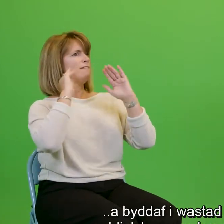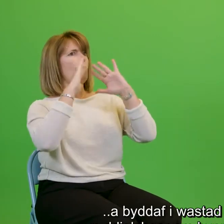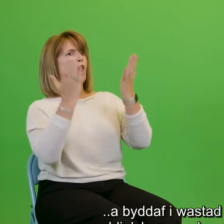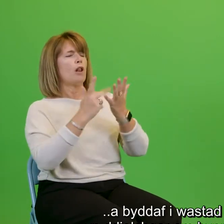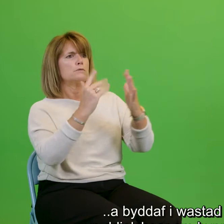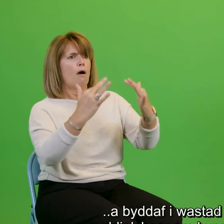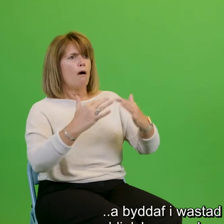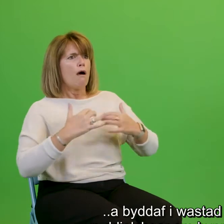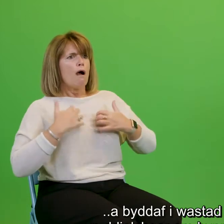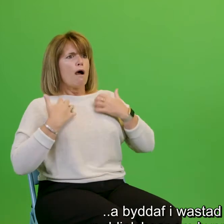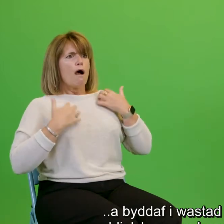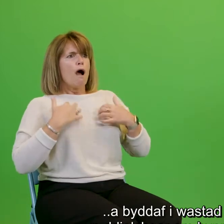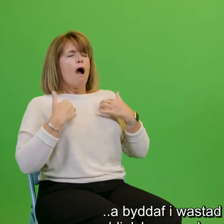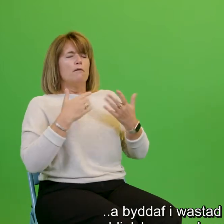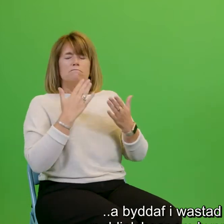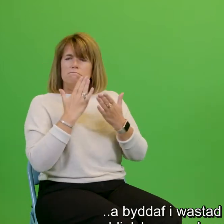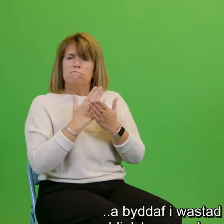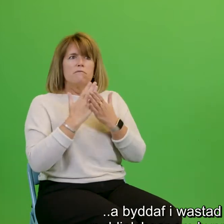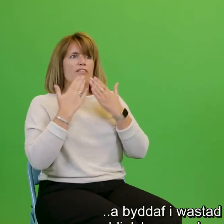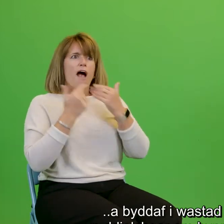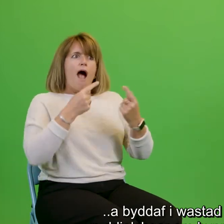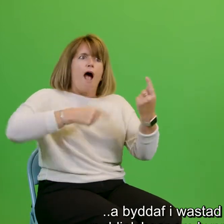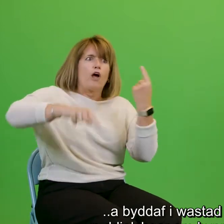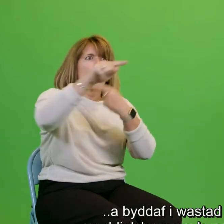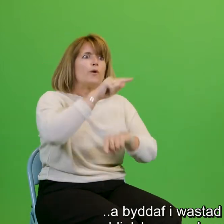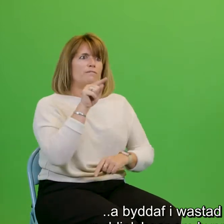..a byddaf i wastad yn ddiolchgar am hynny.